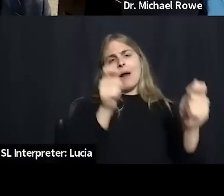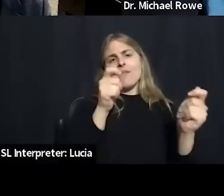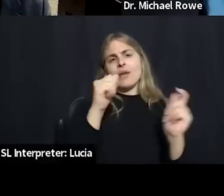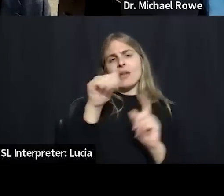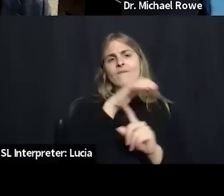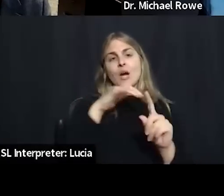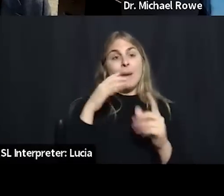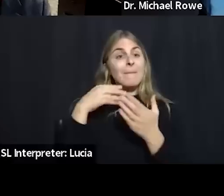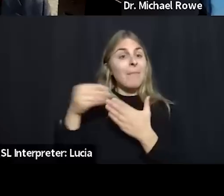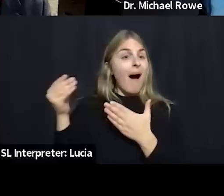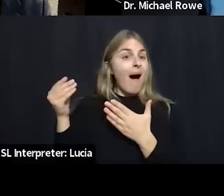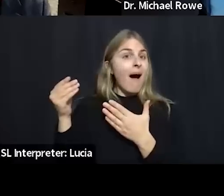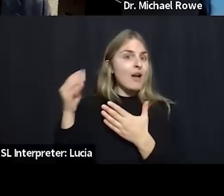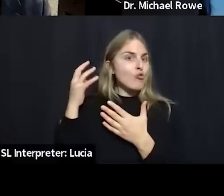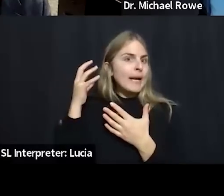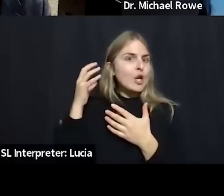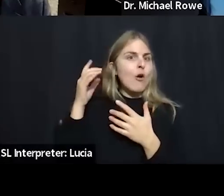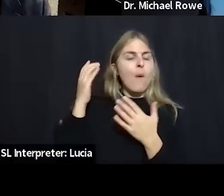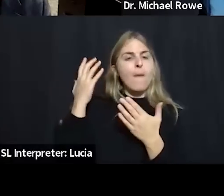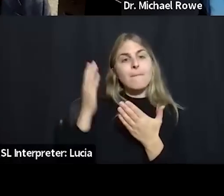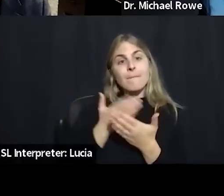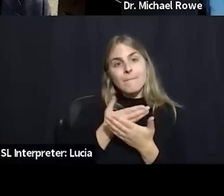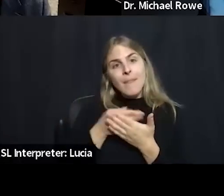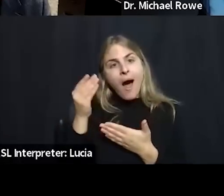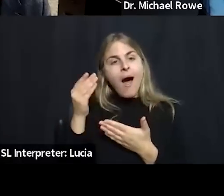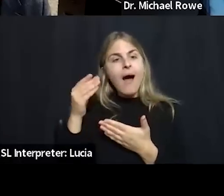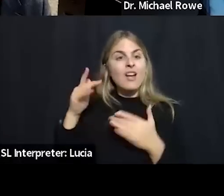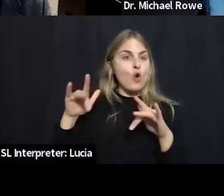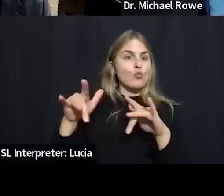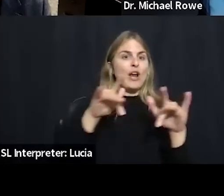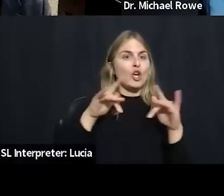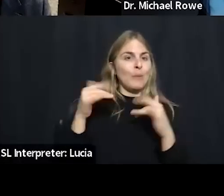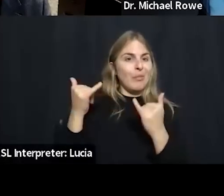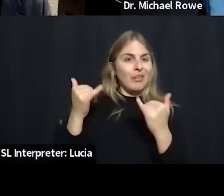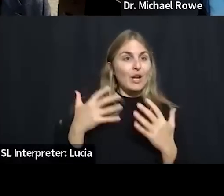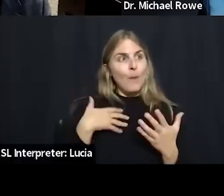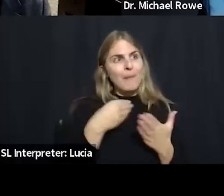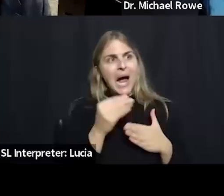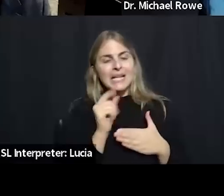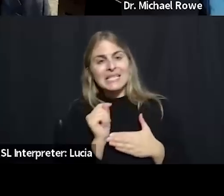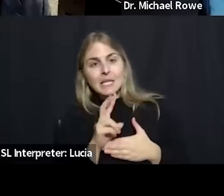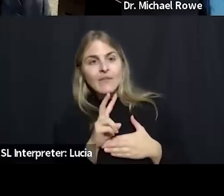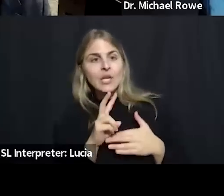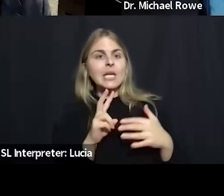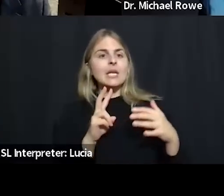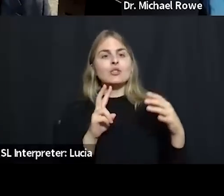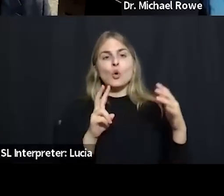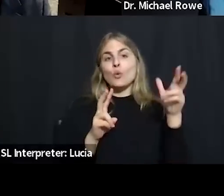como una radio, un tocadiscos, una TV, y hablar con ellos sobre el volumen para que no molesten a sus vecinos.